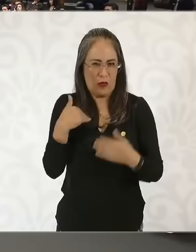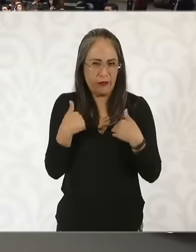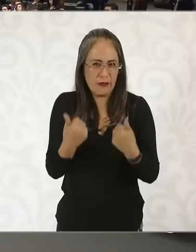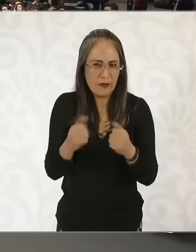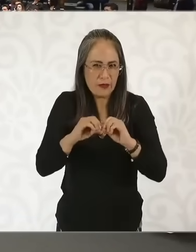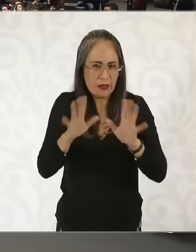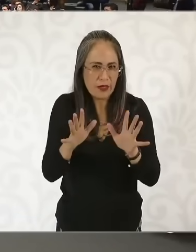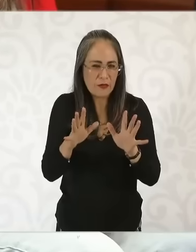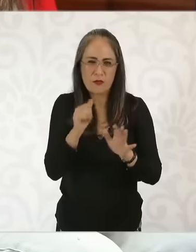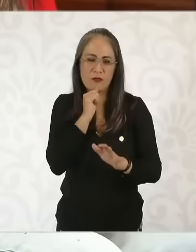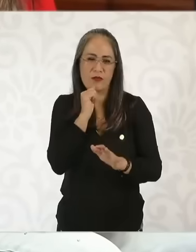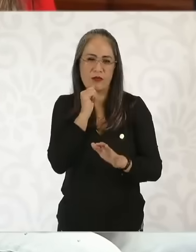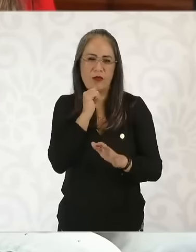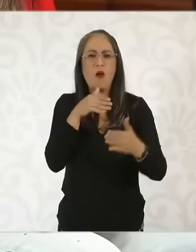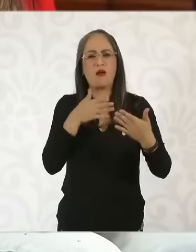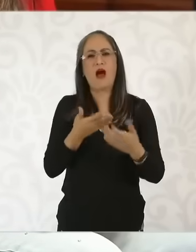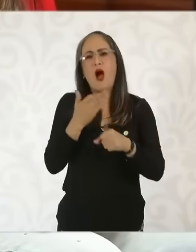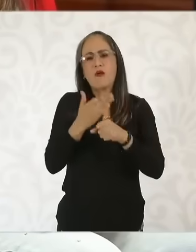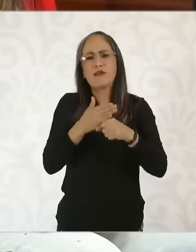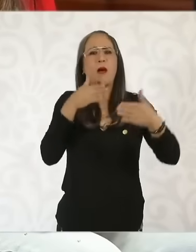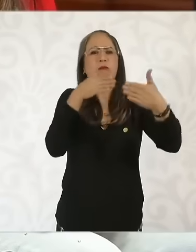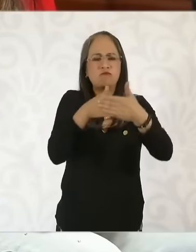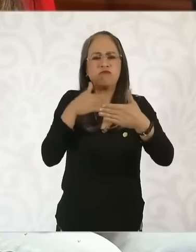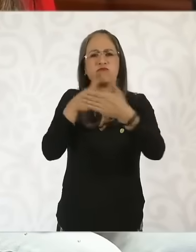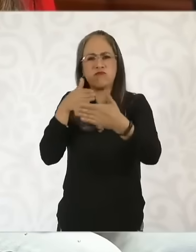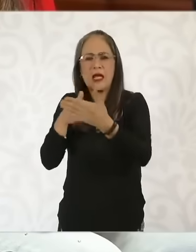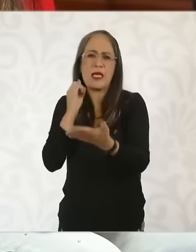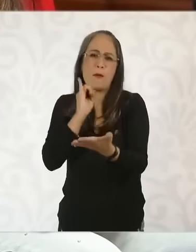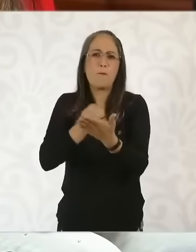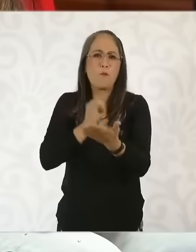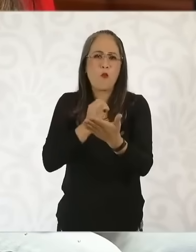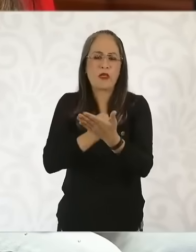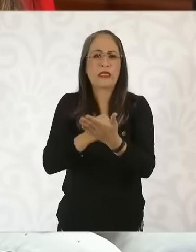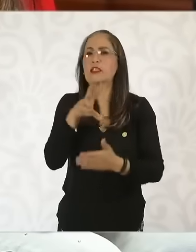estas numerosas barreras comerciales arancelarias que dice el presidente, no arancelarias. No